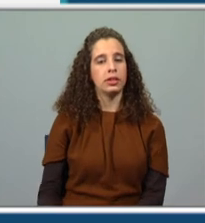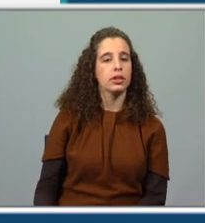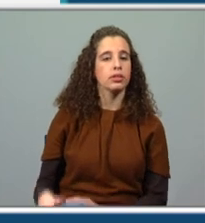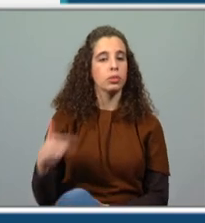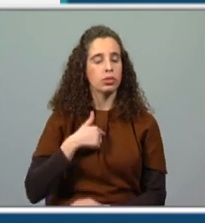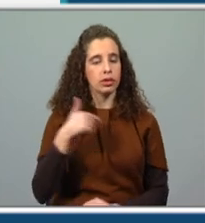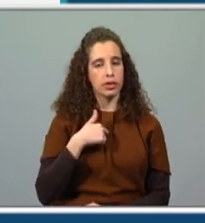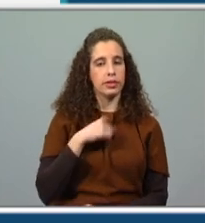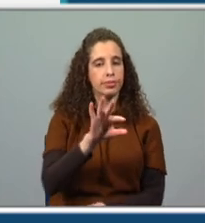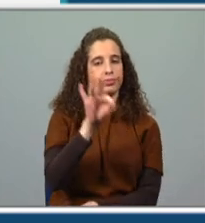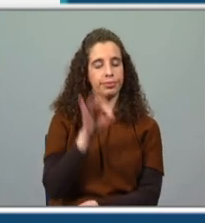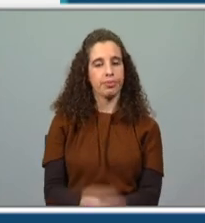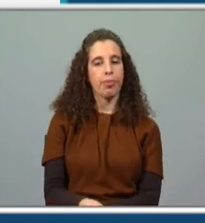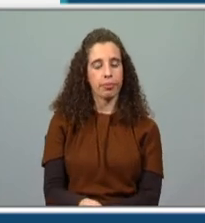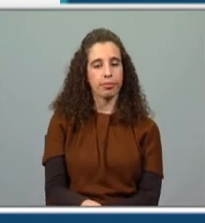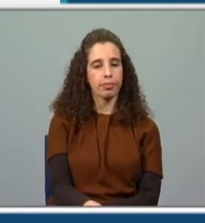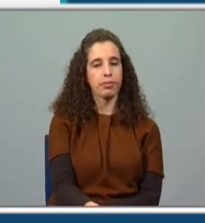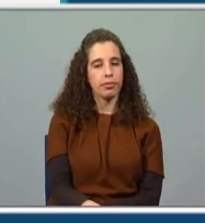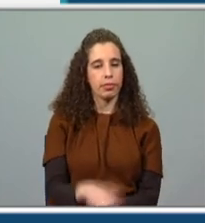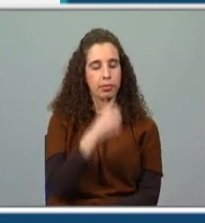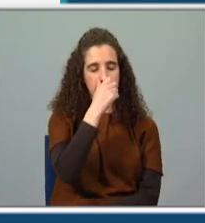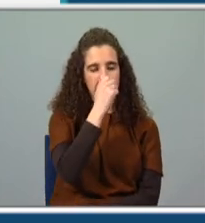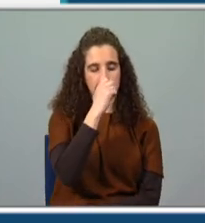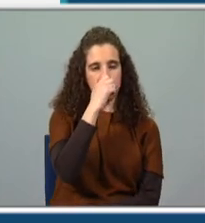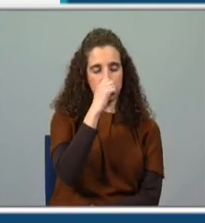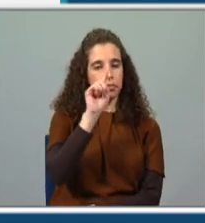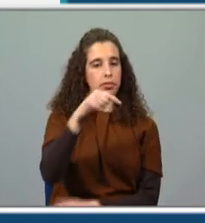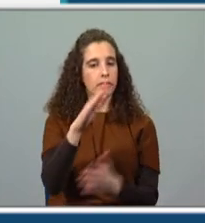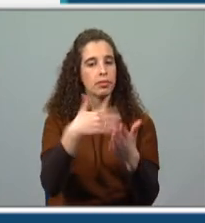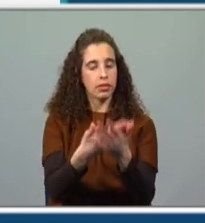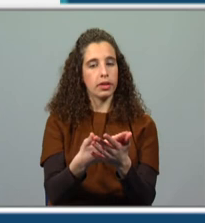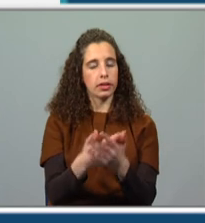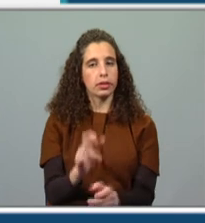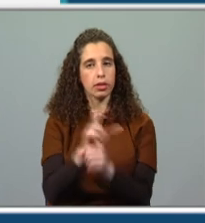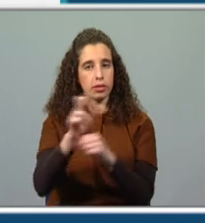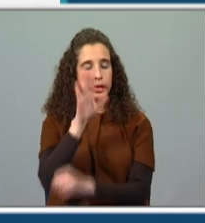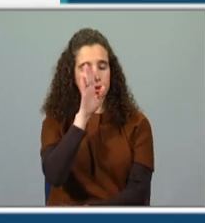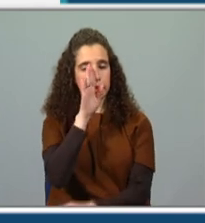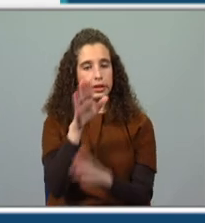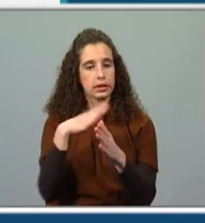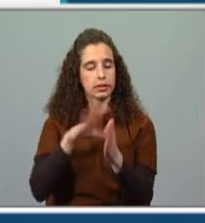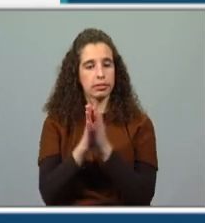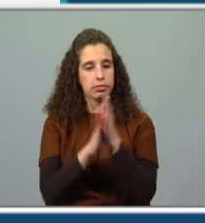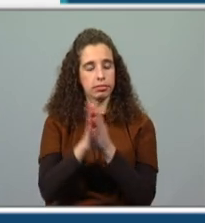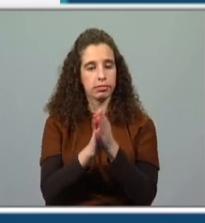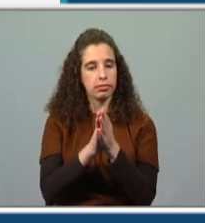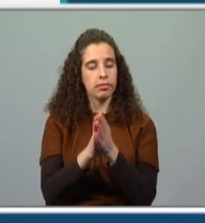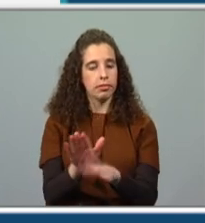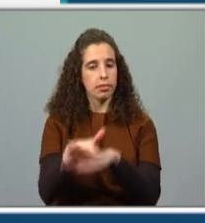selecionei e vou depois de deixar tu nos recursos caso queiras fazê-lo na tua na 我選擇了，我會在把你留給我們之後資源，如果你想在你的